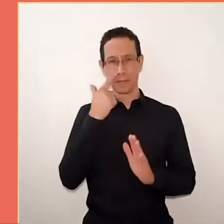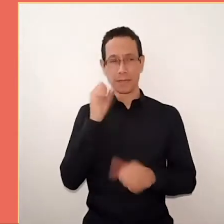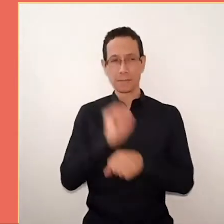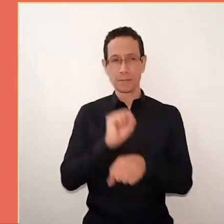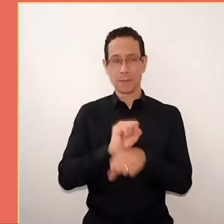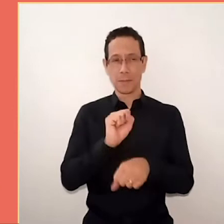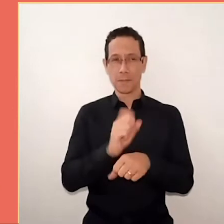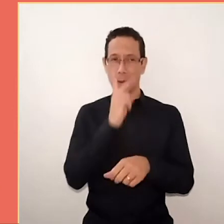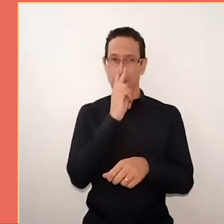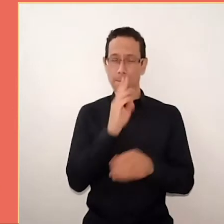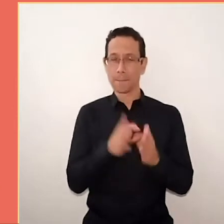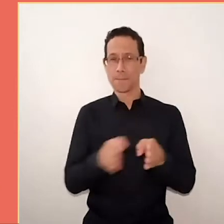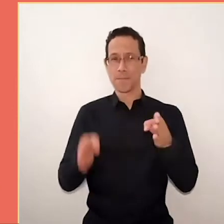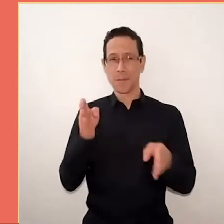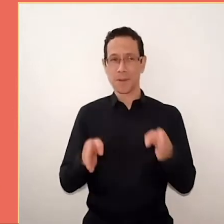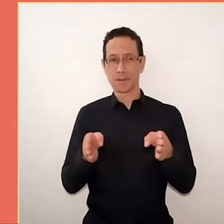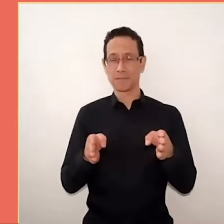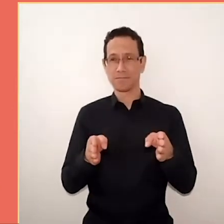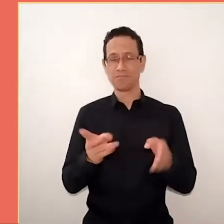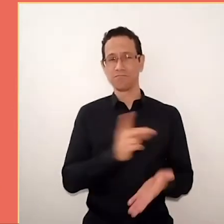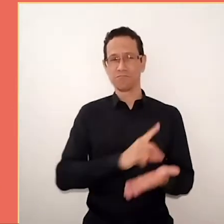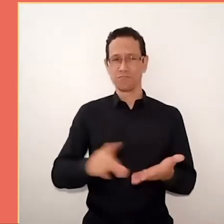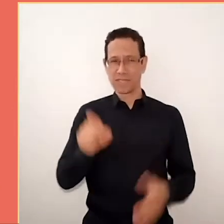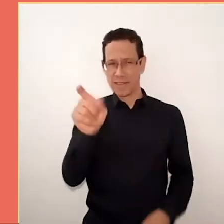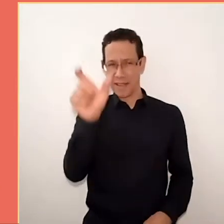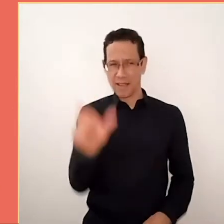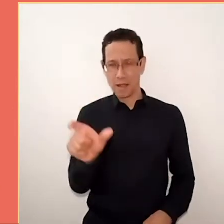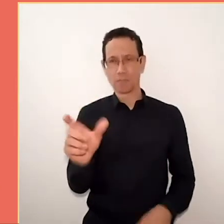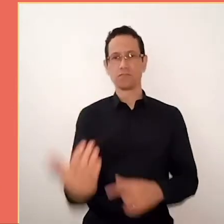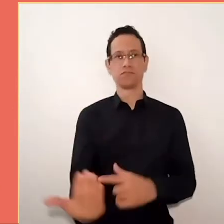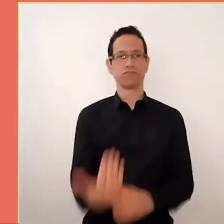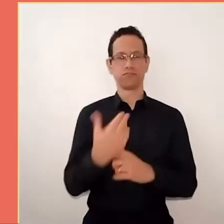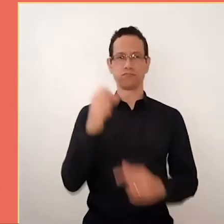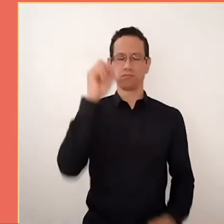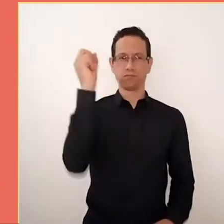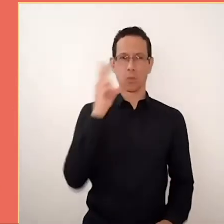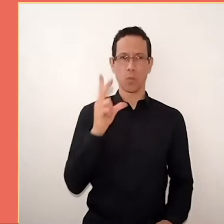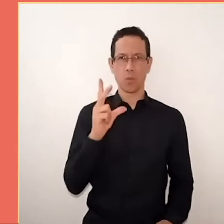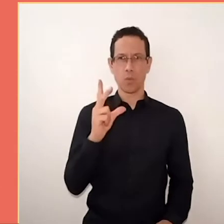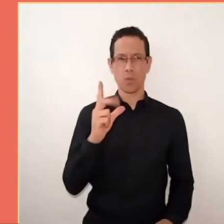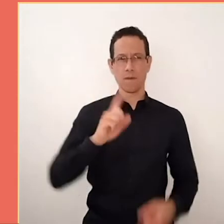O próprio inimigo o fizera mais esperto. O próprio inimigo o ensinara a ler.